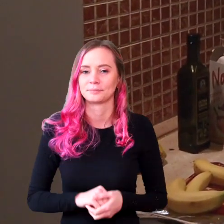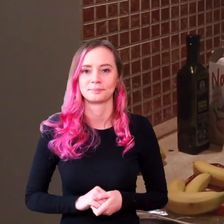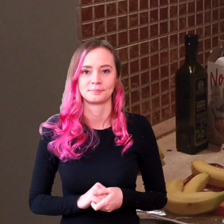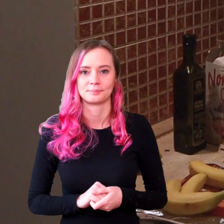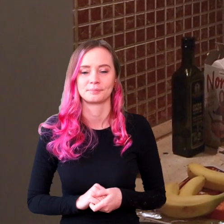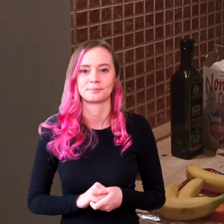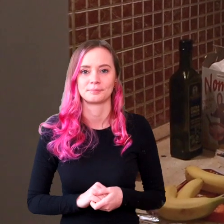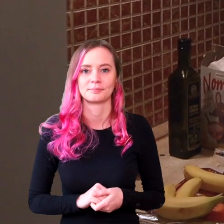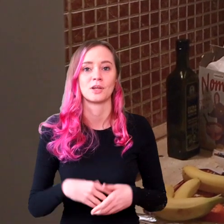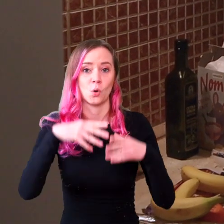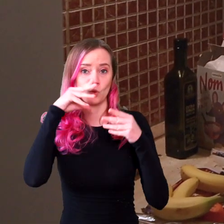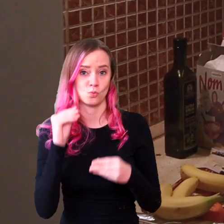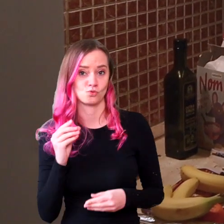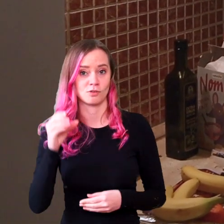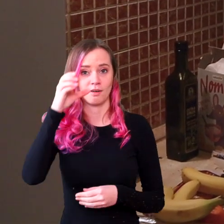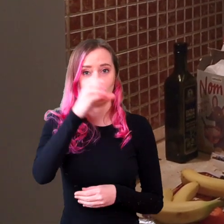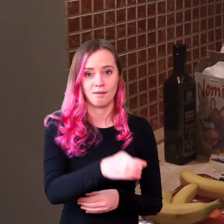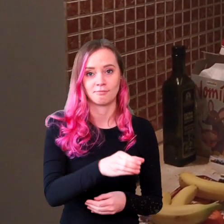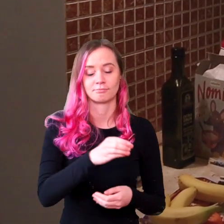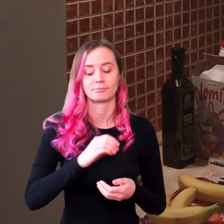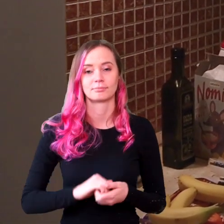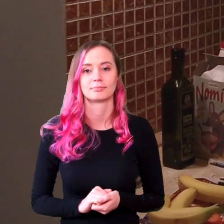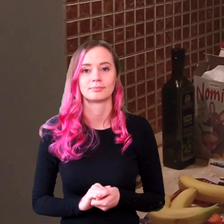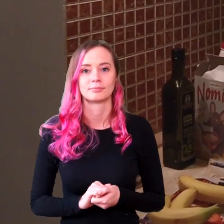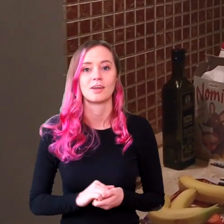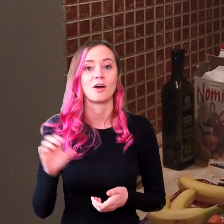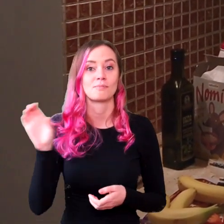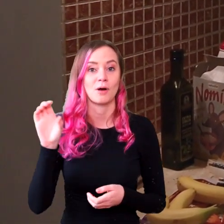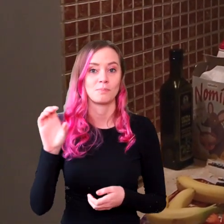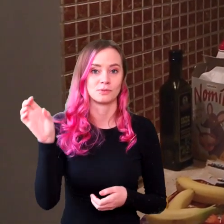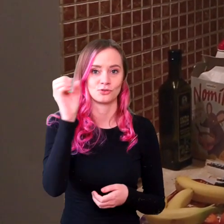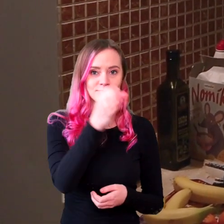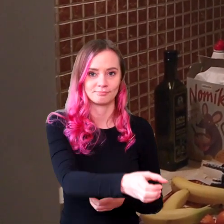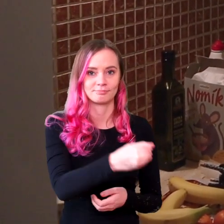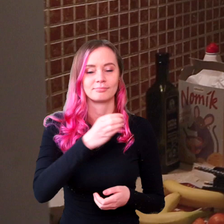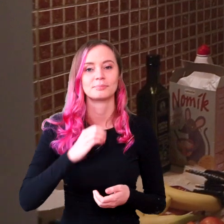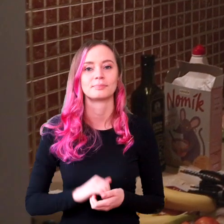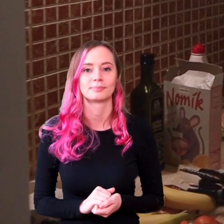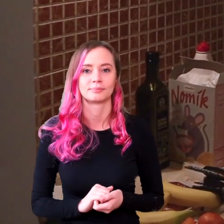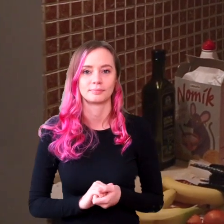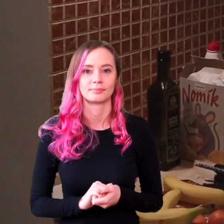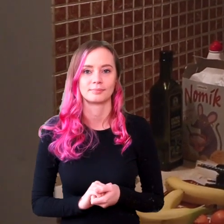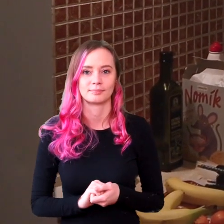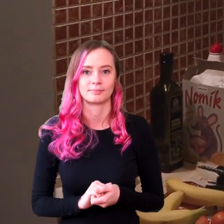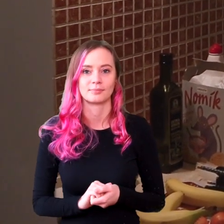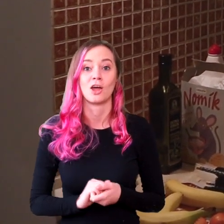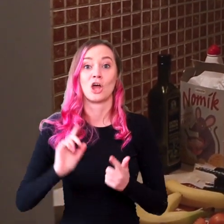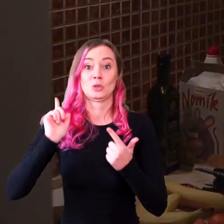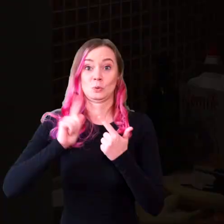Hruška... Pepř... Pepř znovu...